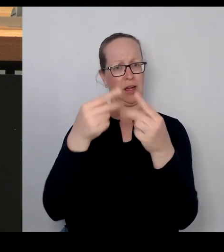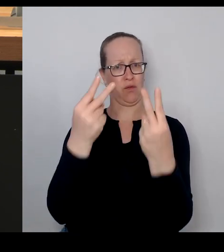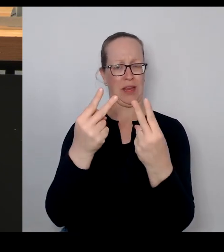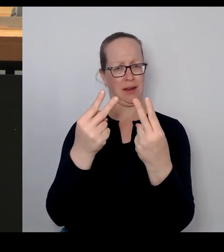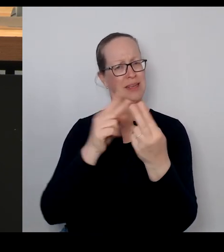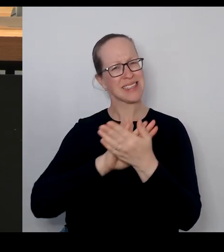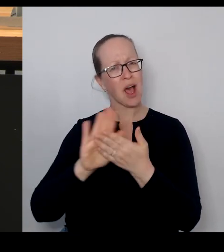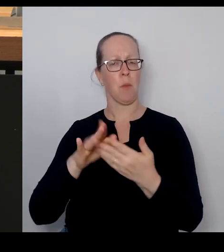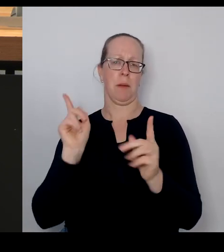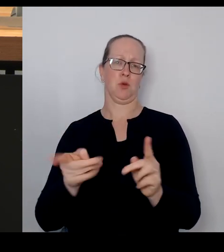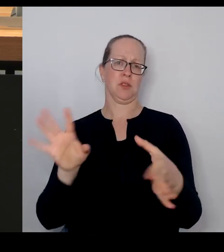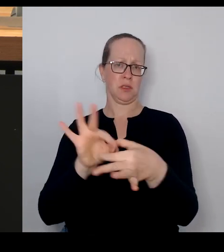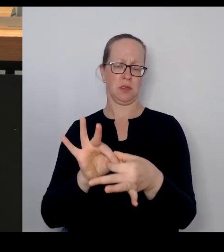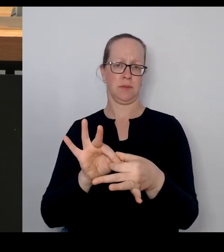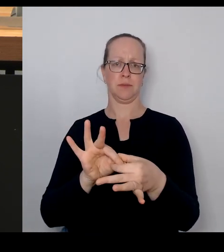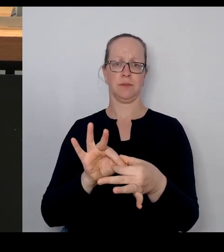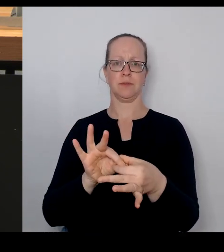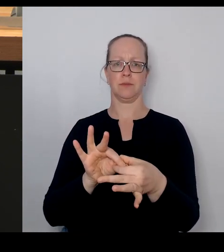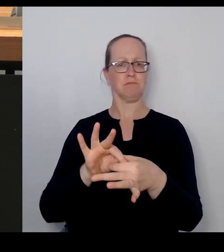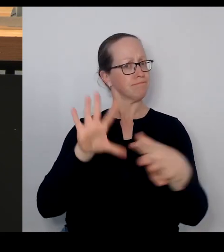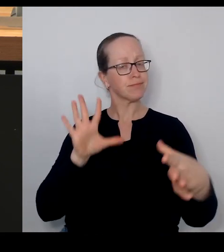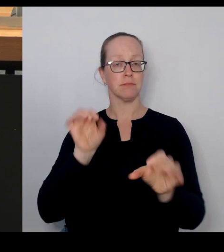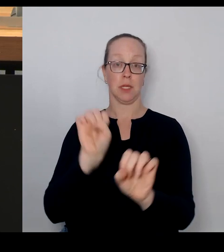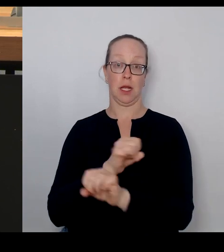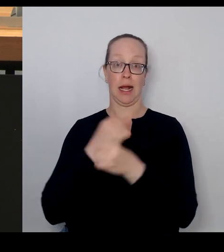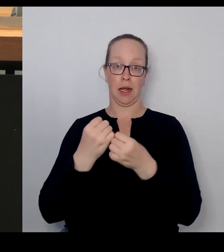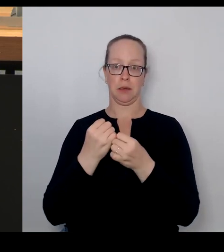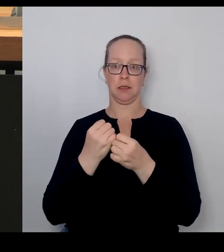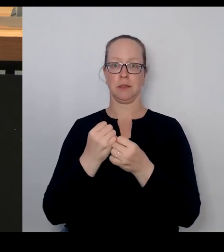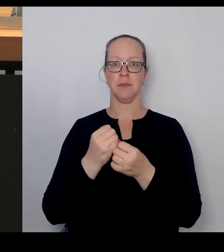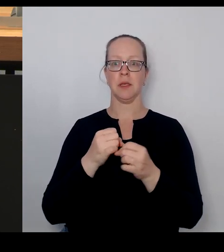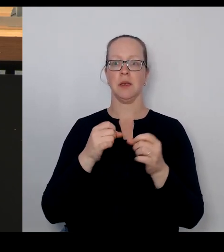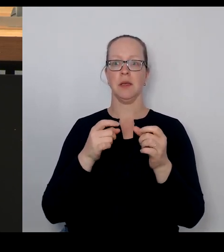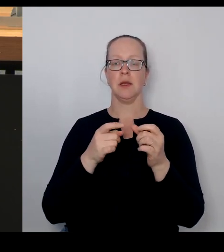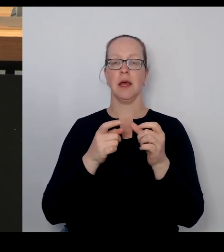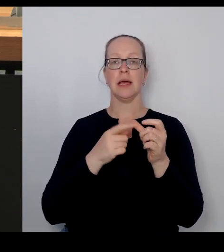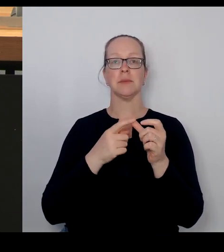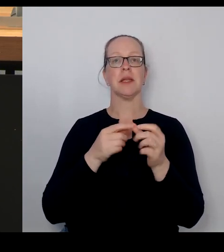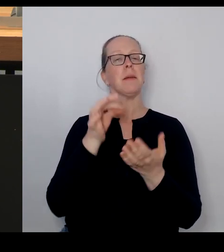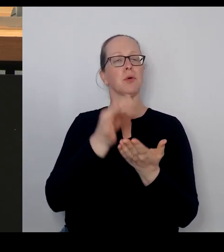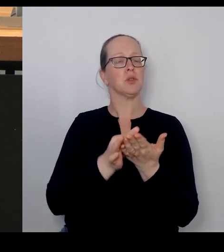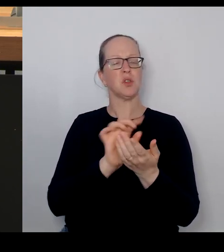SPD ist dabei unverändert. Wir sehen in einer Rekommunalisierung der Schulreinigung einen sinnvollen, richtigen